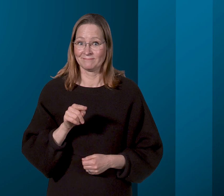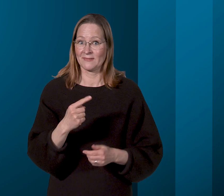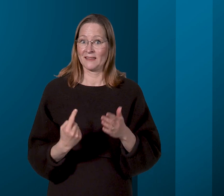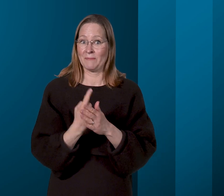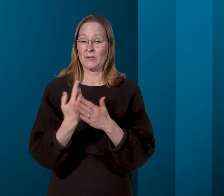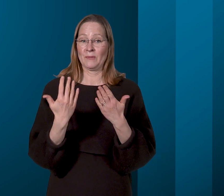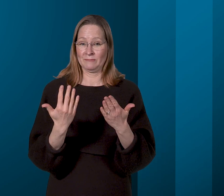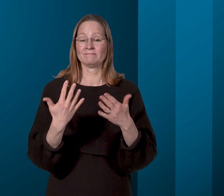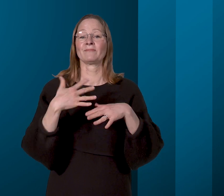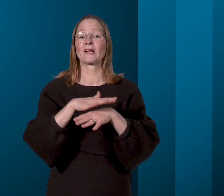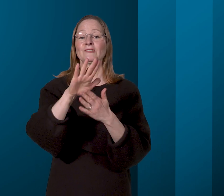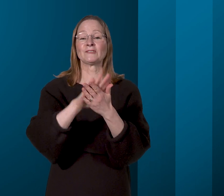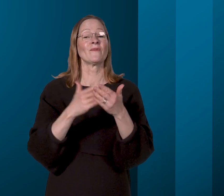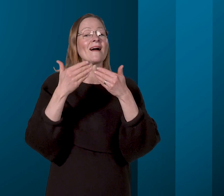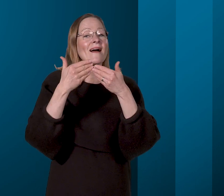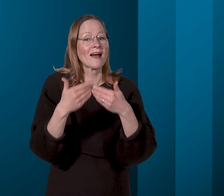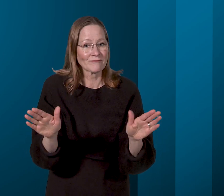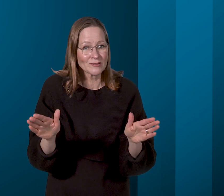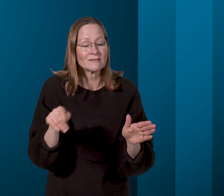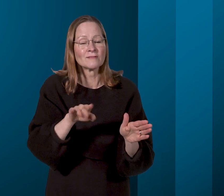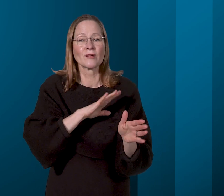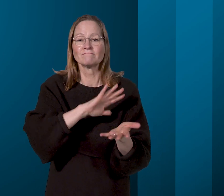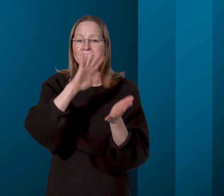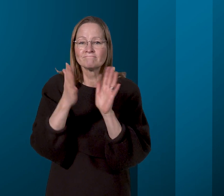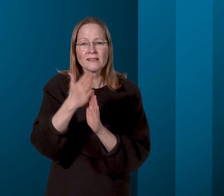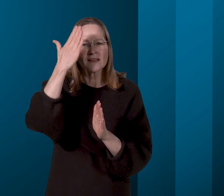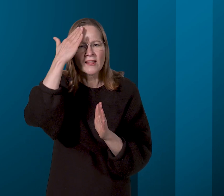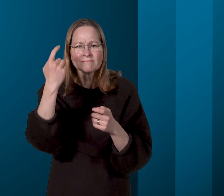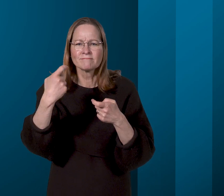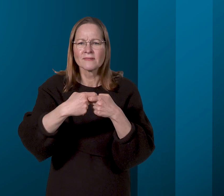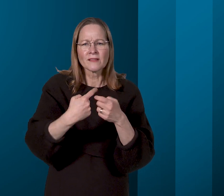Tapahtumalle on nyt avattu verkkosivut, johon kootaan tiedot -